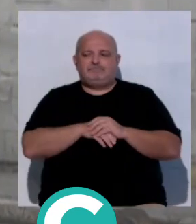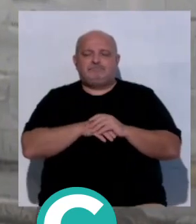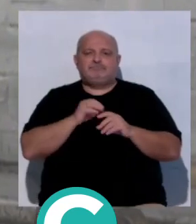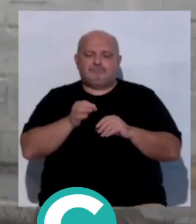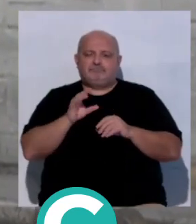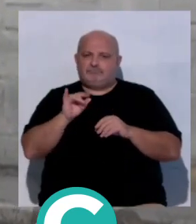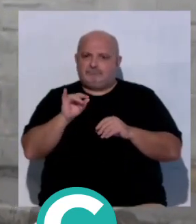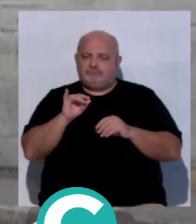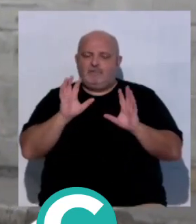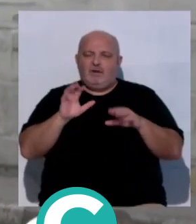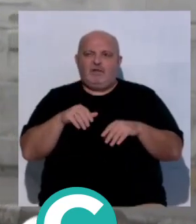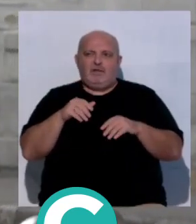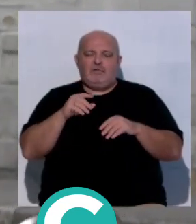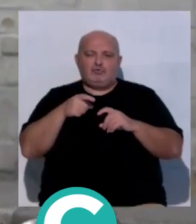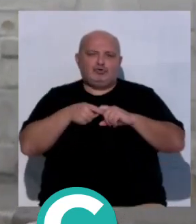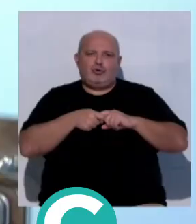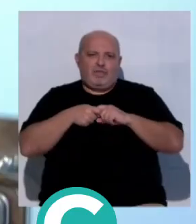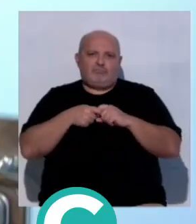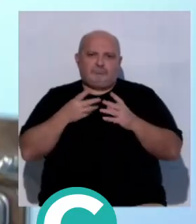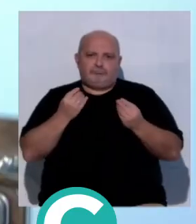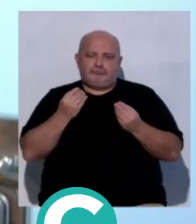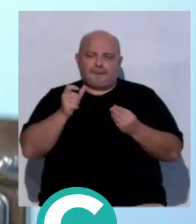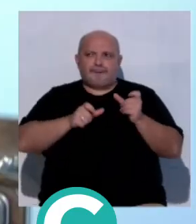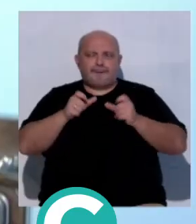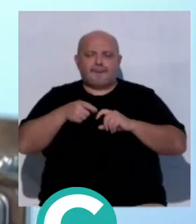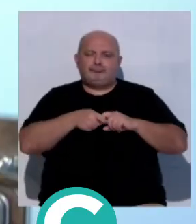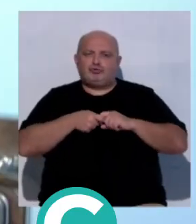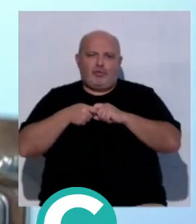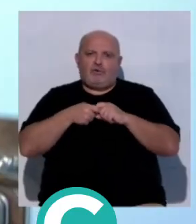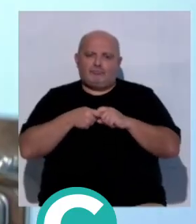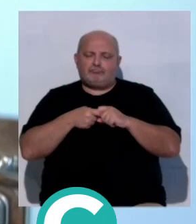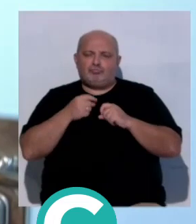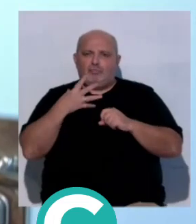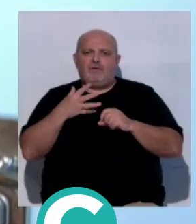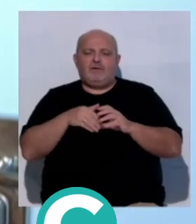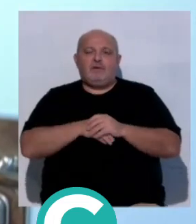sabes que en cad es muy solidaria la gente es muy solidaria y en cuanto se publica la